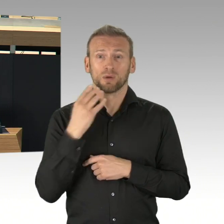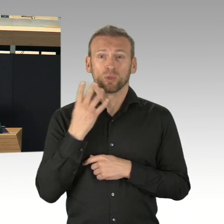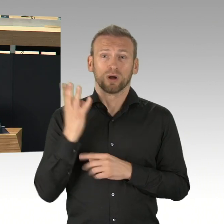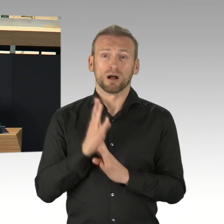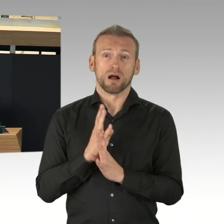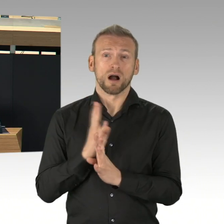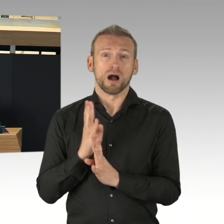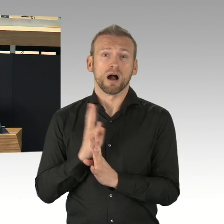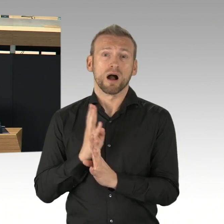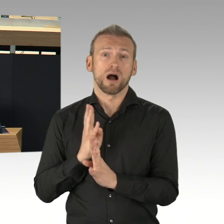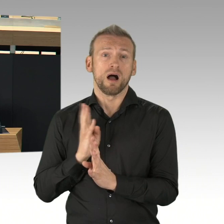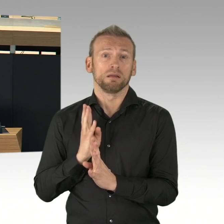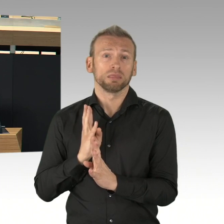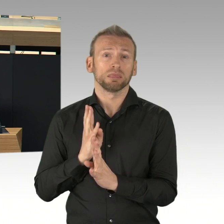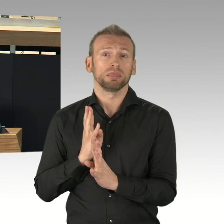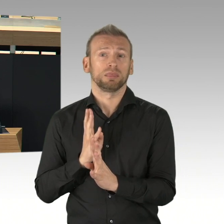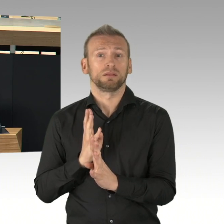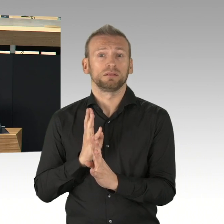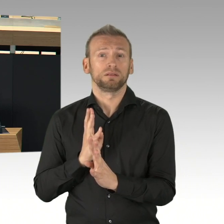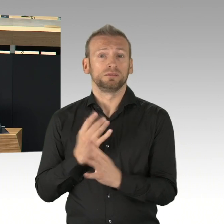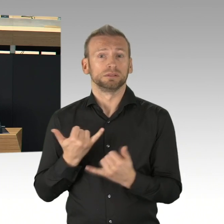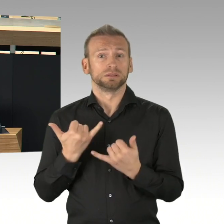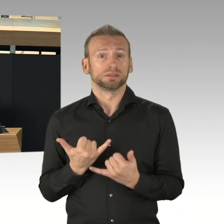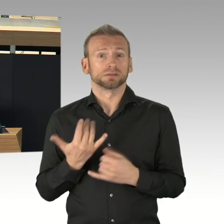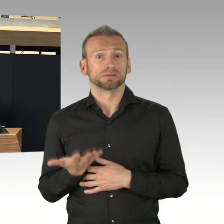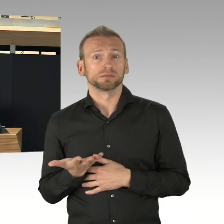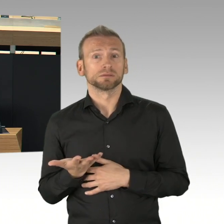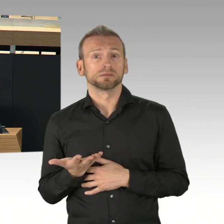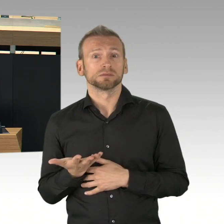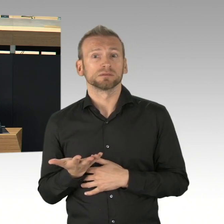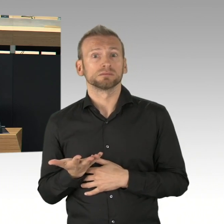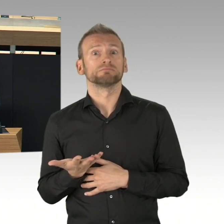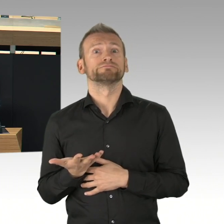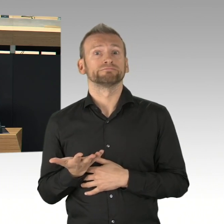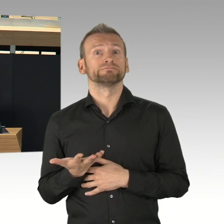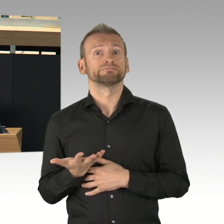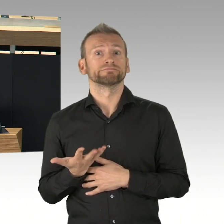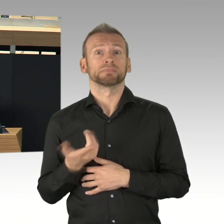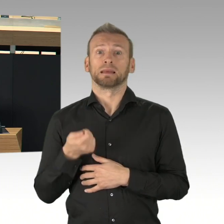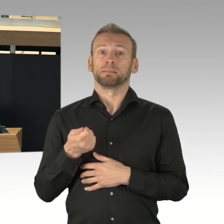unter der Hand verkauft werden und derjenige, der das Geld hat, sich eine Wohnung leisten kann, sondern diejenigen, die eine Wohnung brauchen, eine Wohnung bekommen,